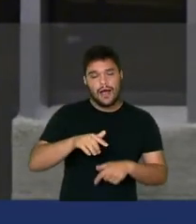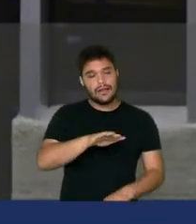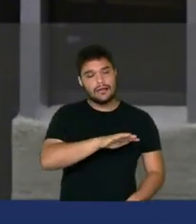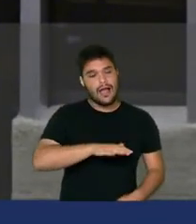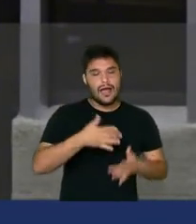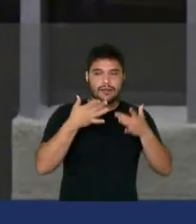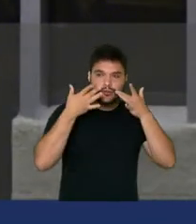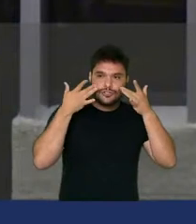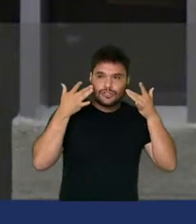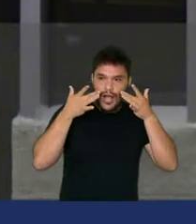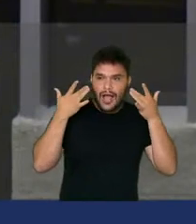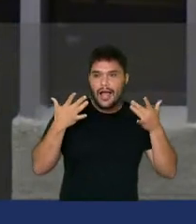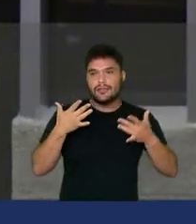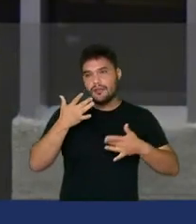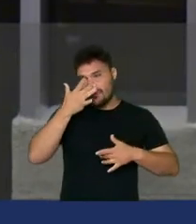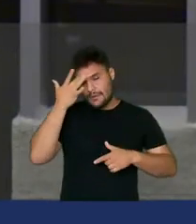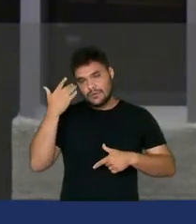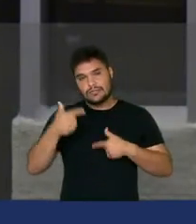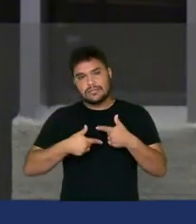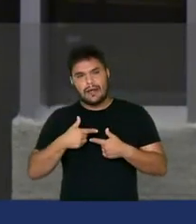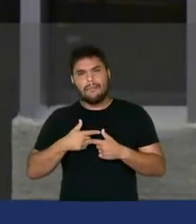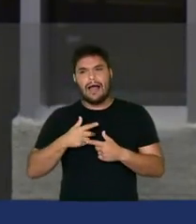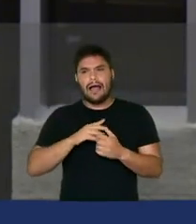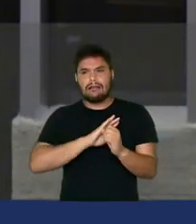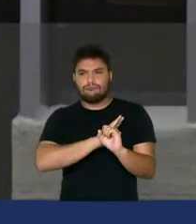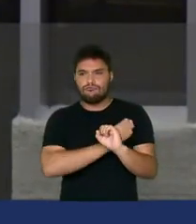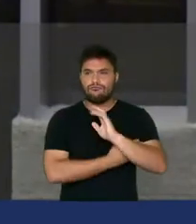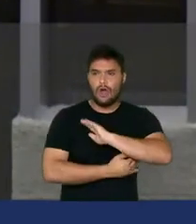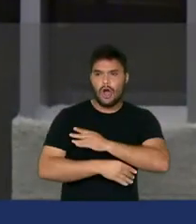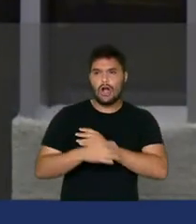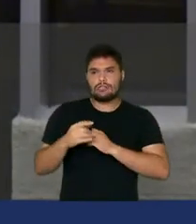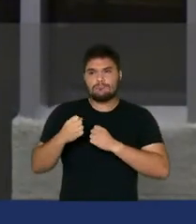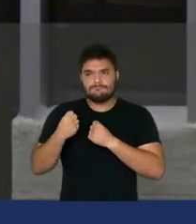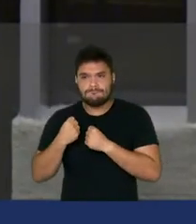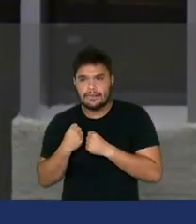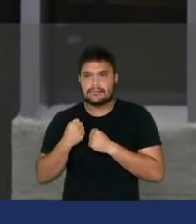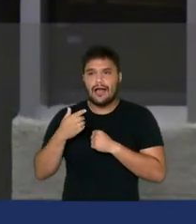DESSES RECURSOS. AQUELES TRABALHADORES BRAÇAIS DA CULTURA, AQUELES TRABALHADORES INVISÍVEIS, DEPUTADA ERIKA